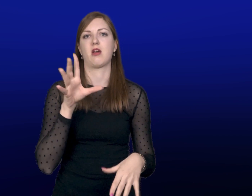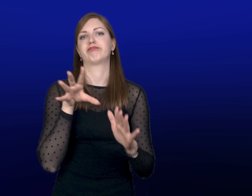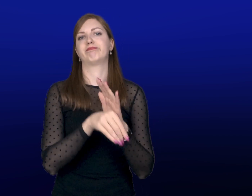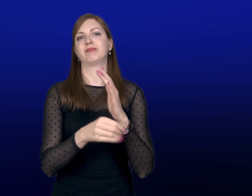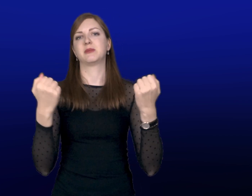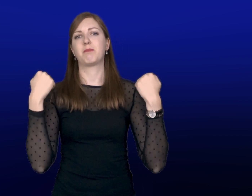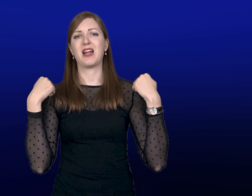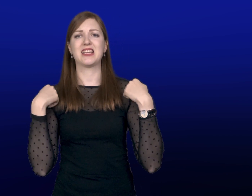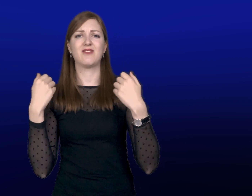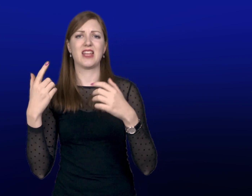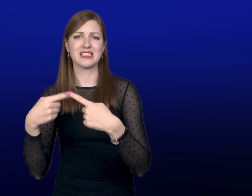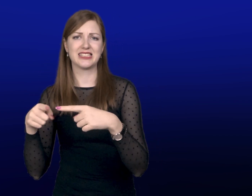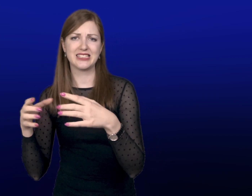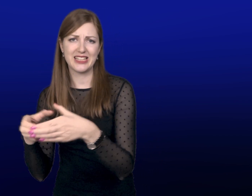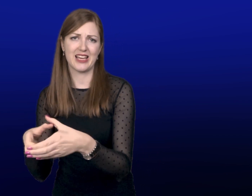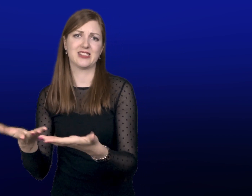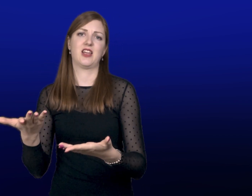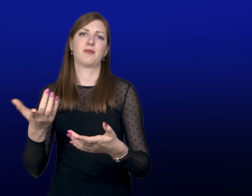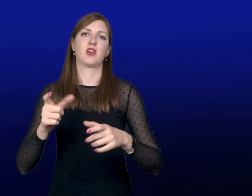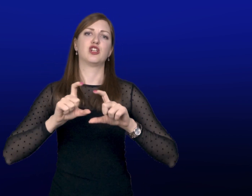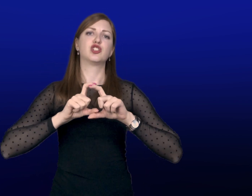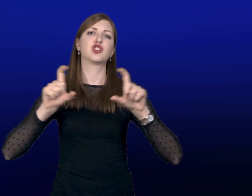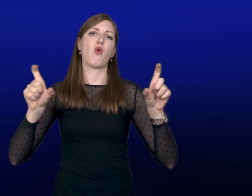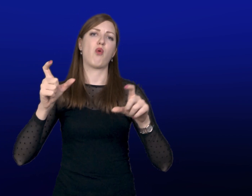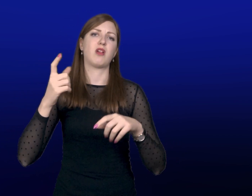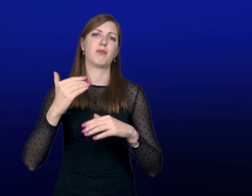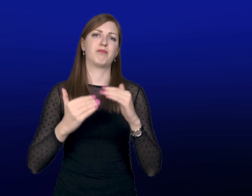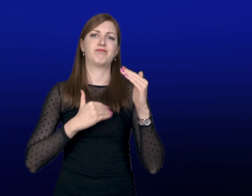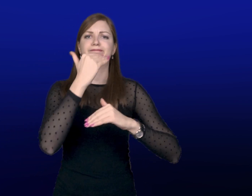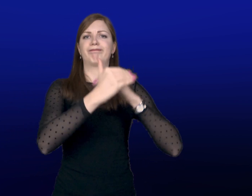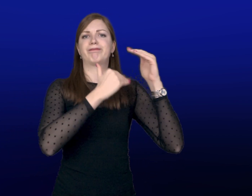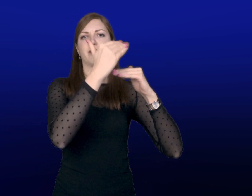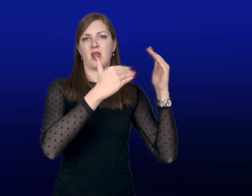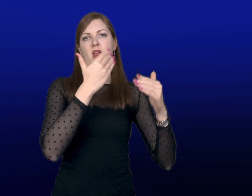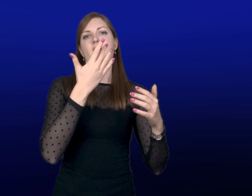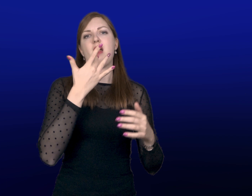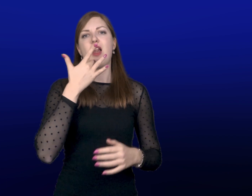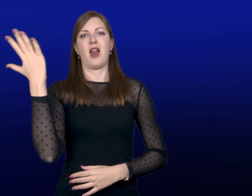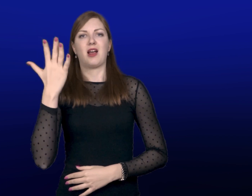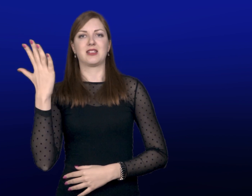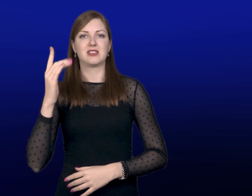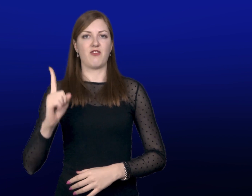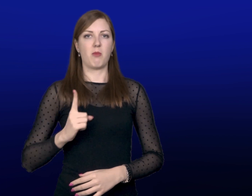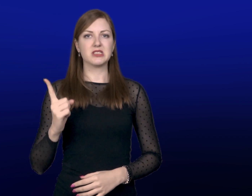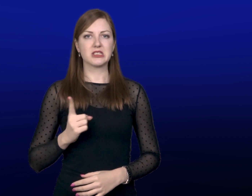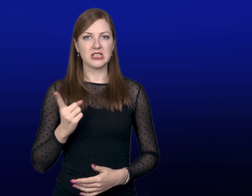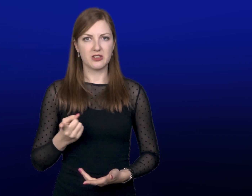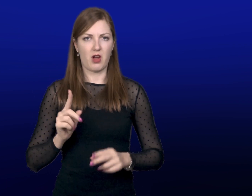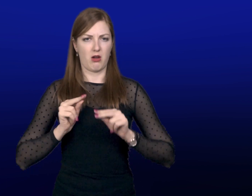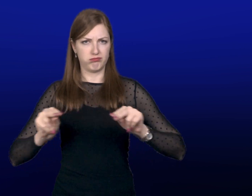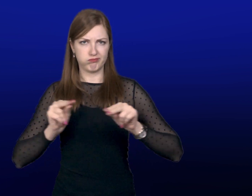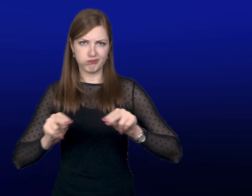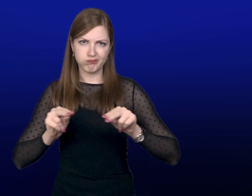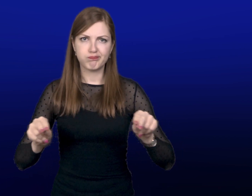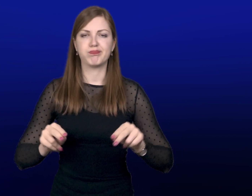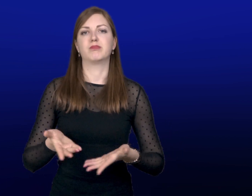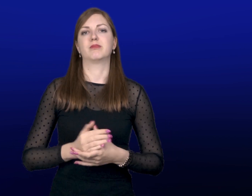спортивные секции, школа повышения лекторского мастерства,